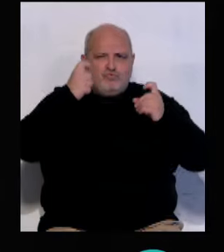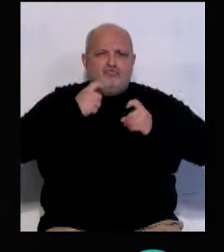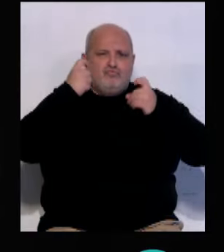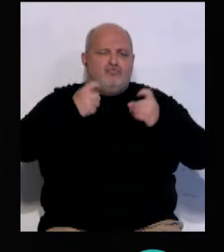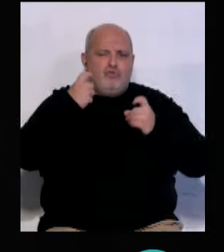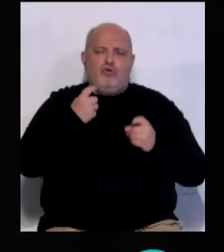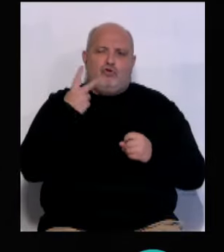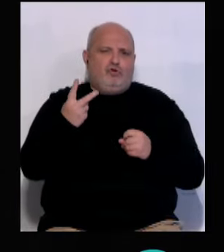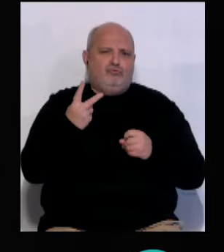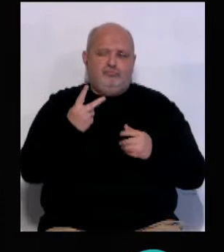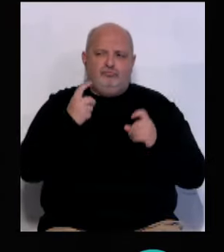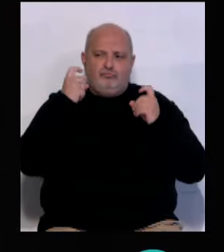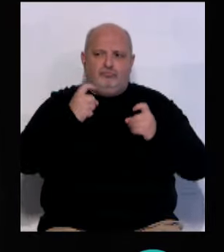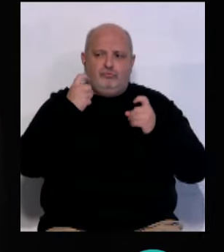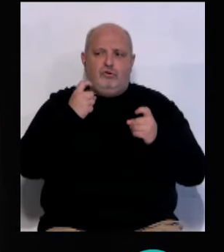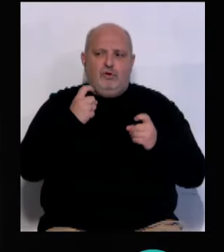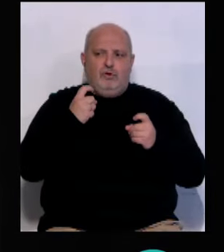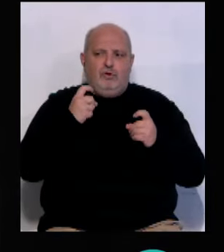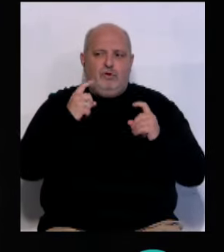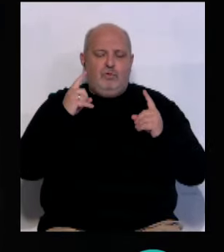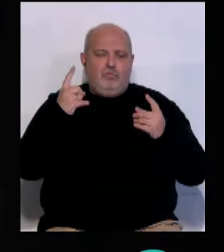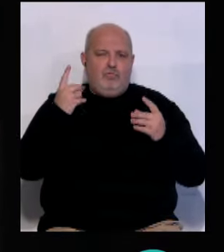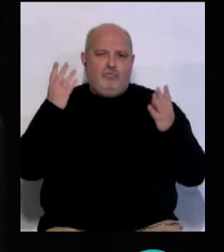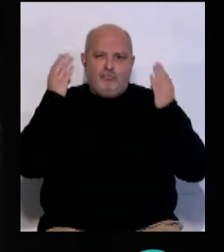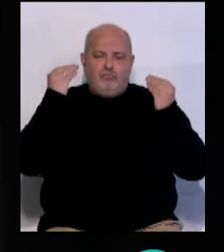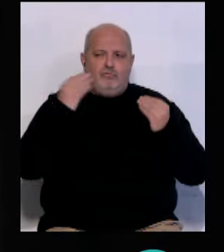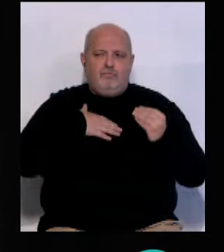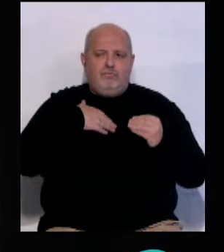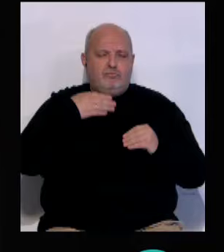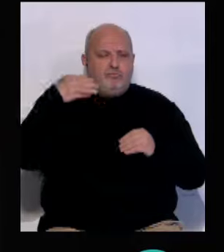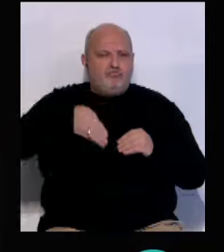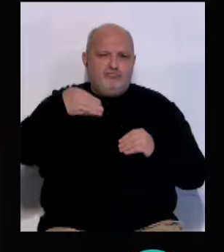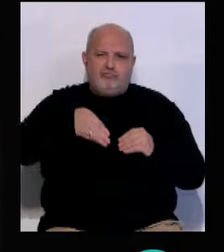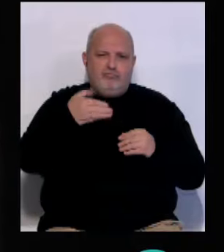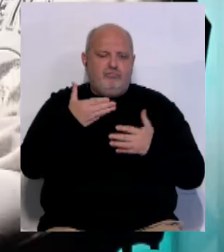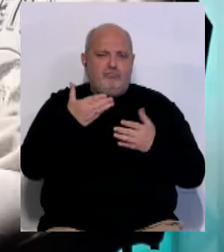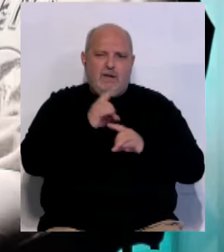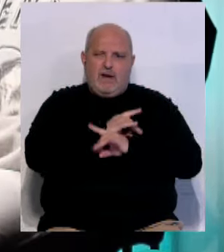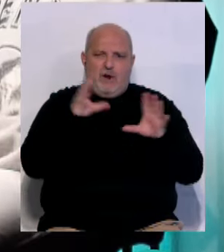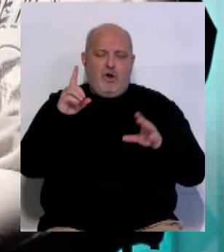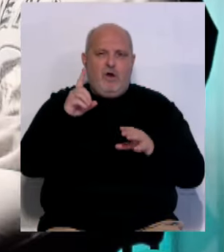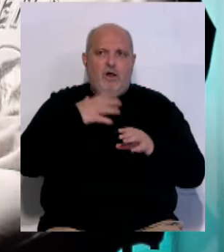dos tú imagínate por dos o sea eso sí que era buah te lo juro que yo quería jugar las dos partes por